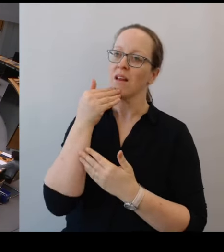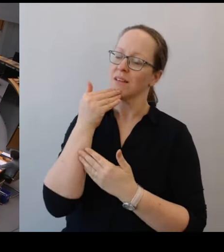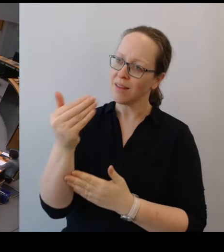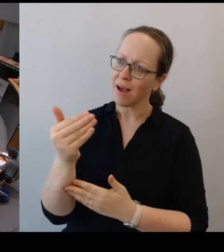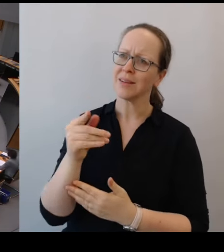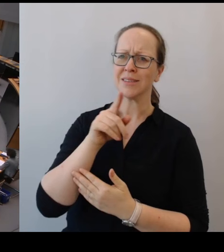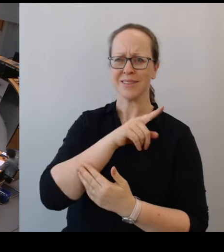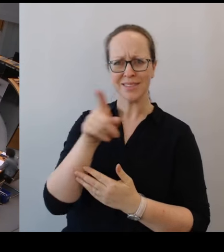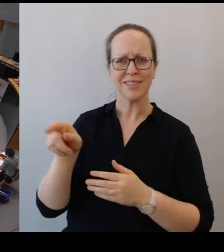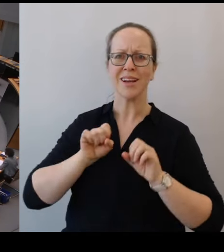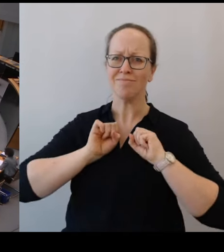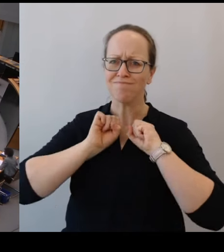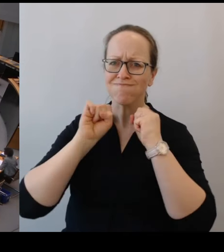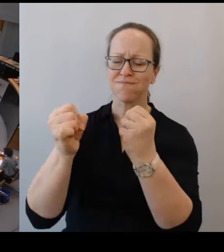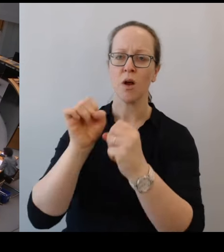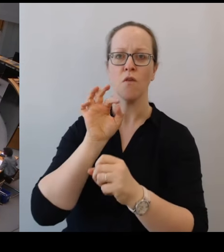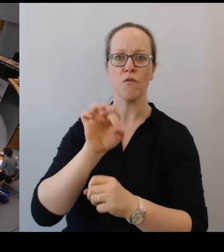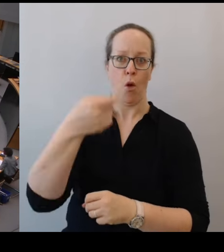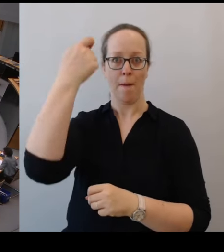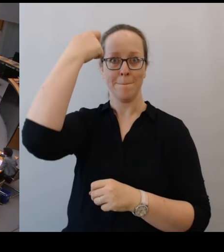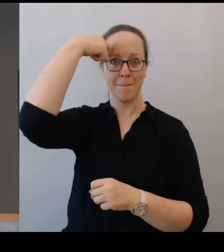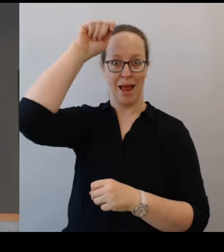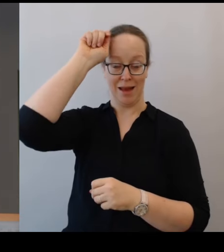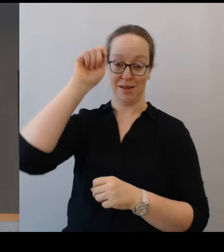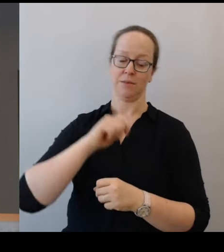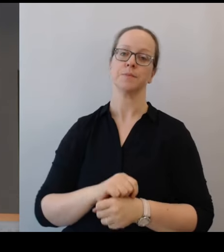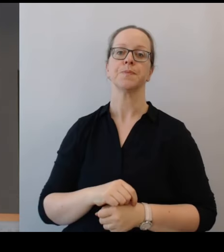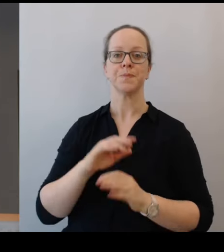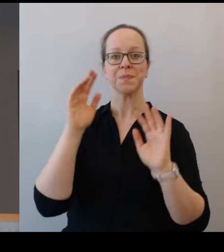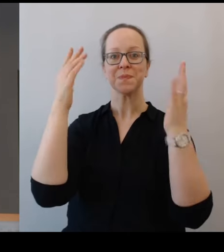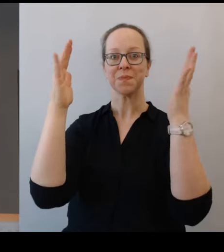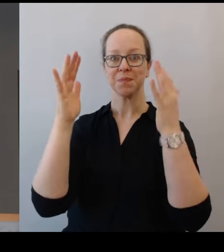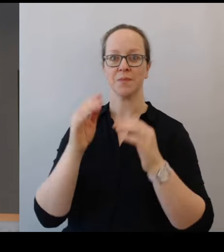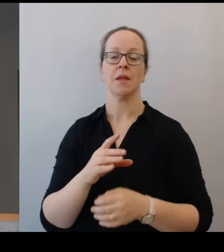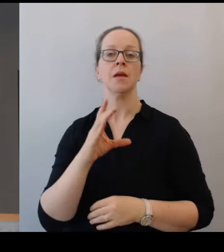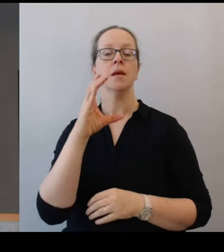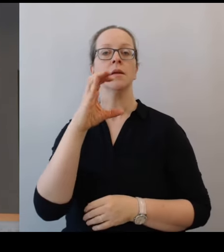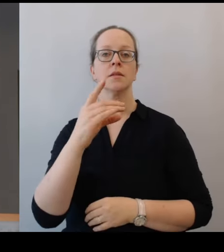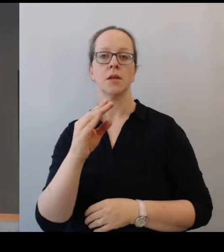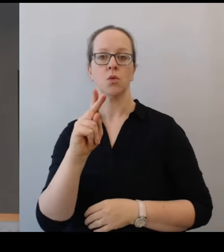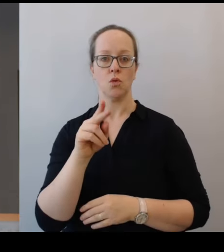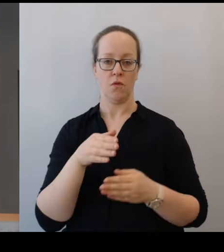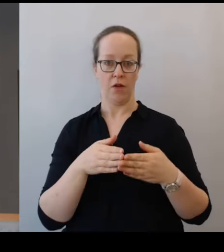Und es folgt dann die CDU Fraktion in der Rederunde. Und hier Herr Professor Dr. Pätzold, bitte schön.